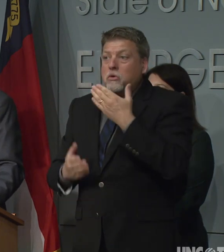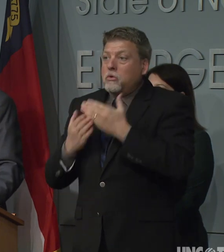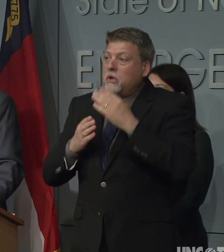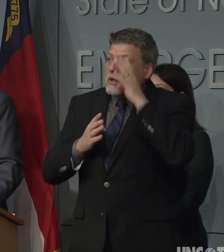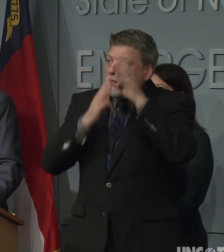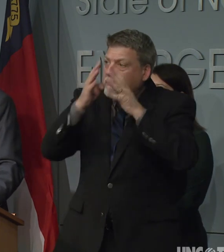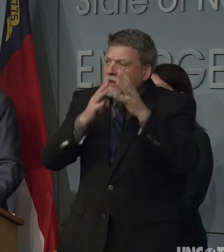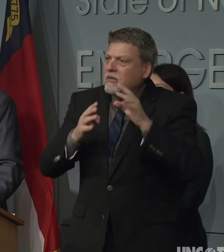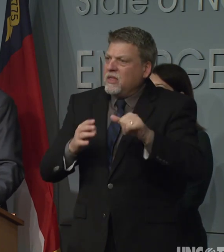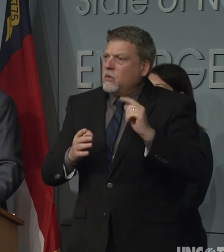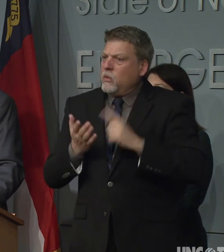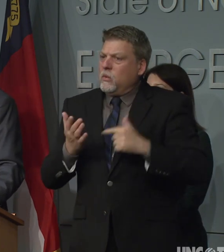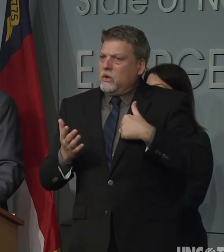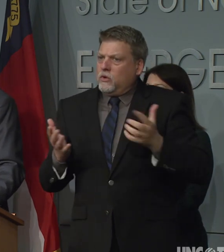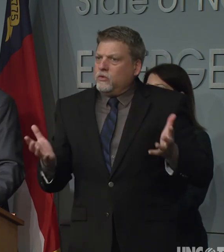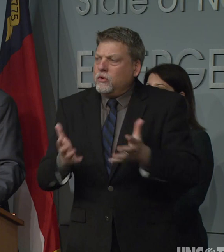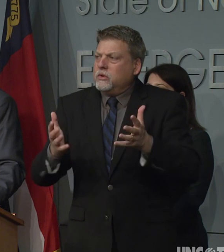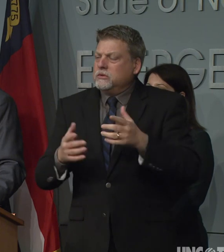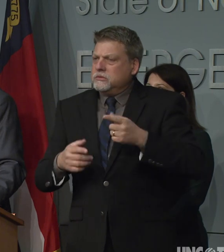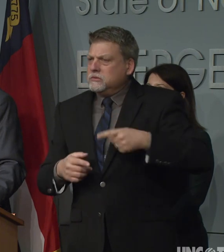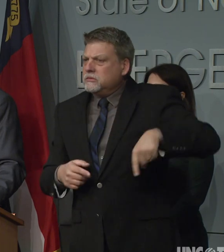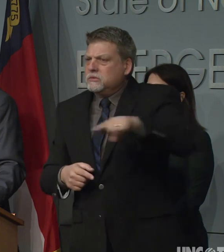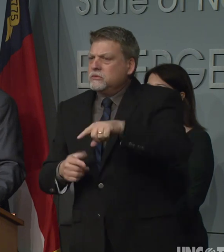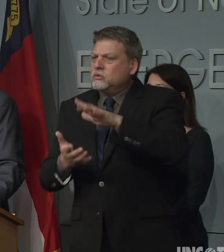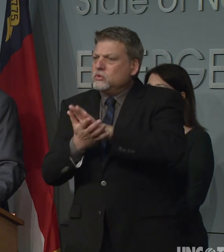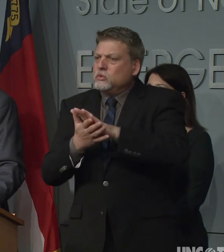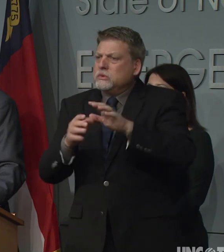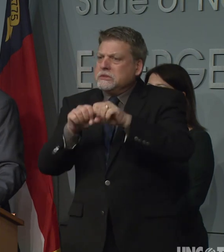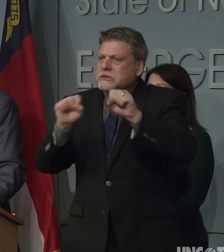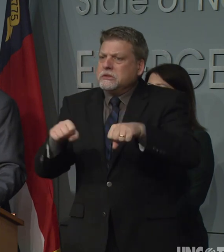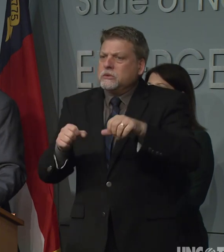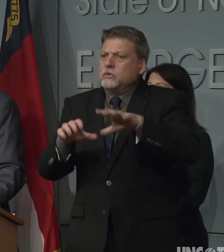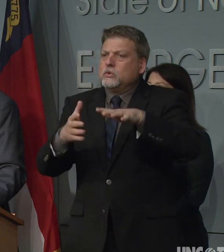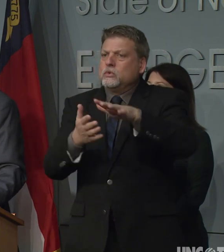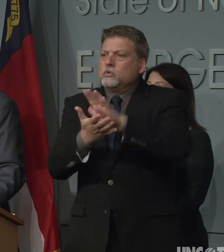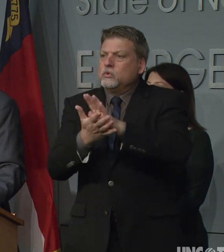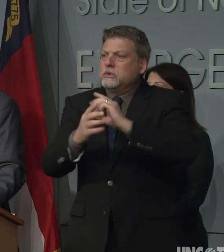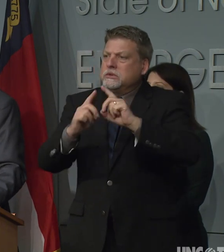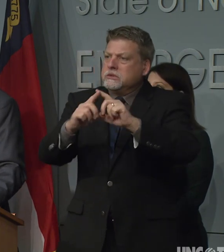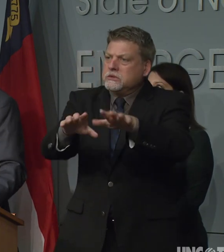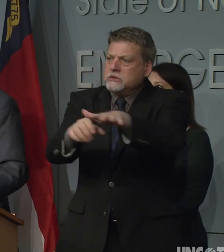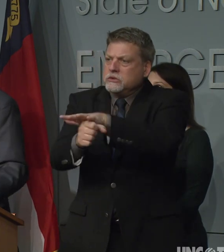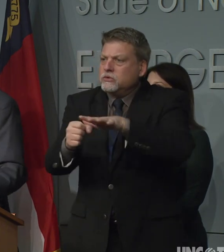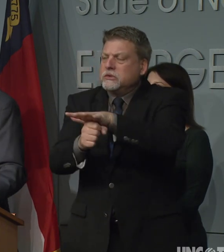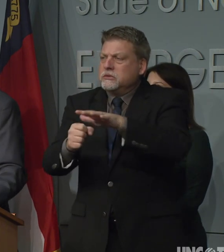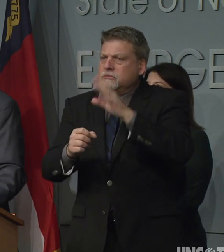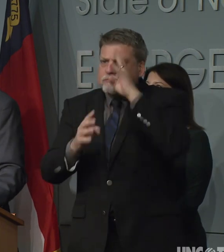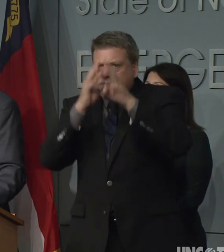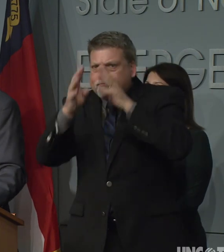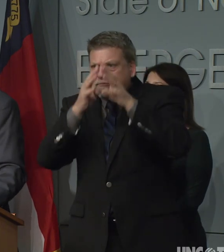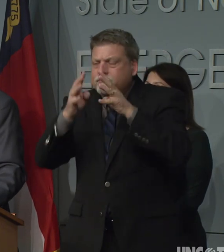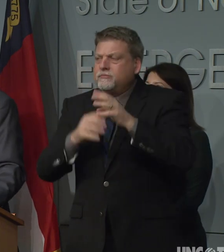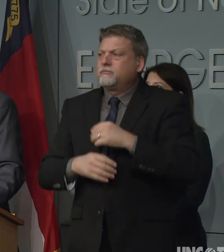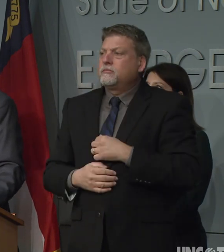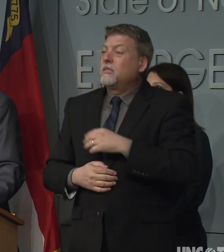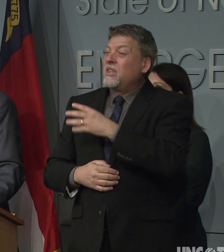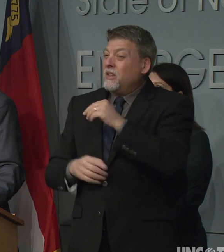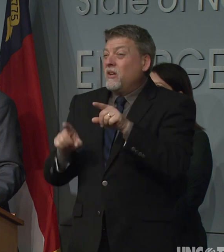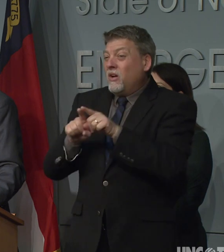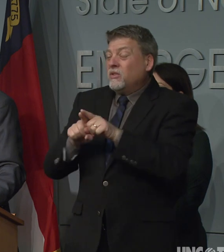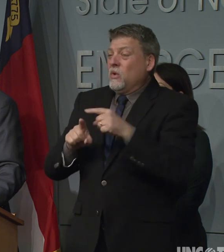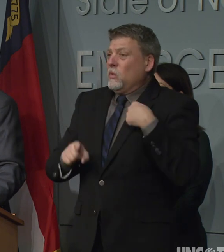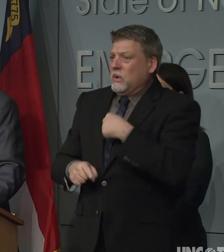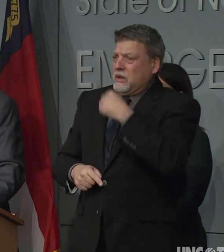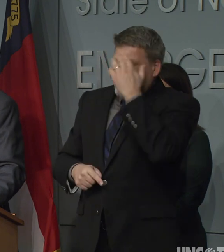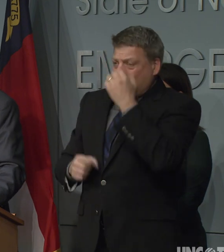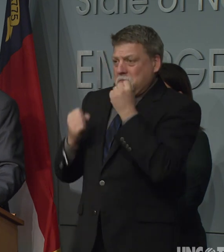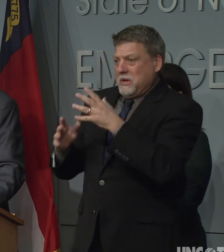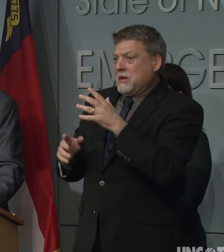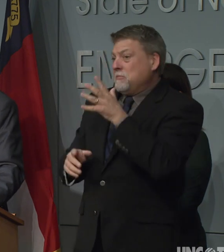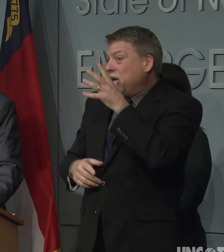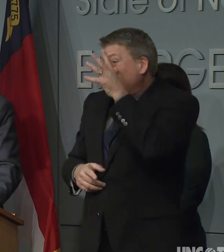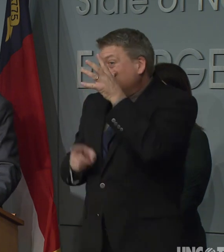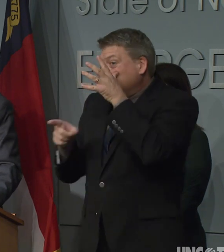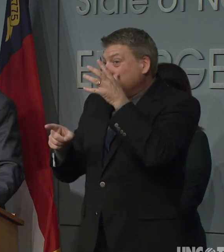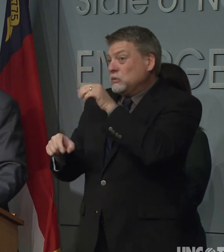autobuses y nos estábamos nos estamos nosotros enfocando en su ilusión es que de para que los padres de los niños que